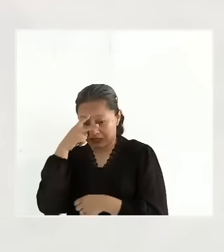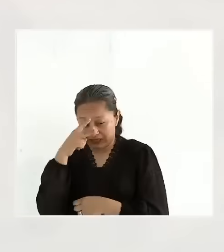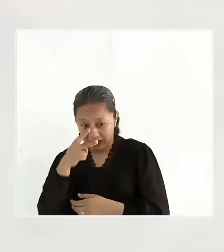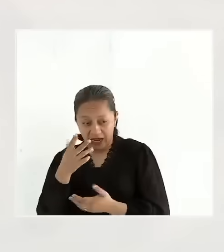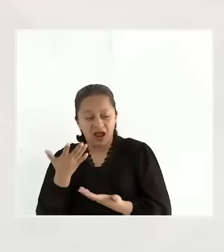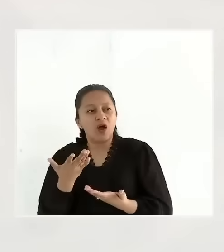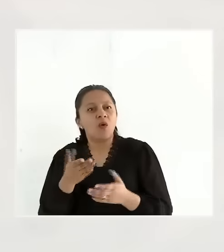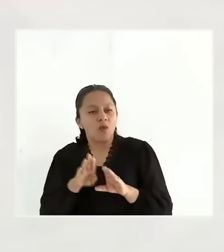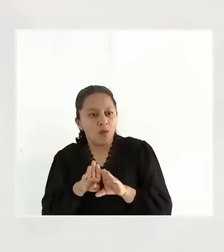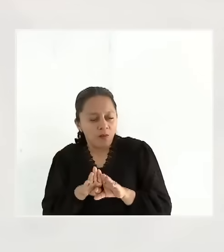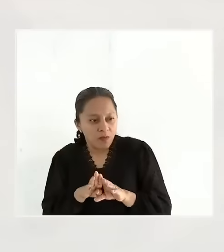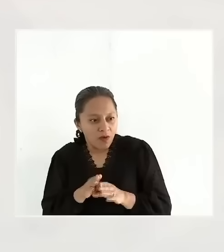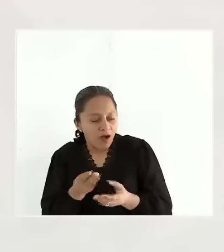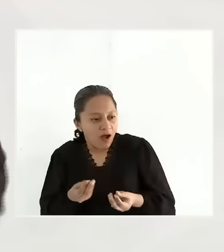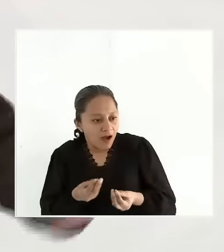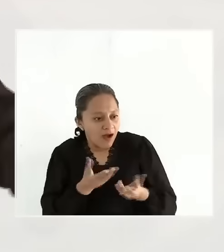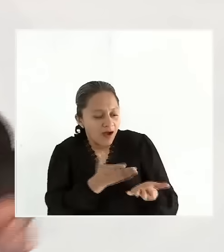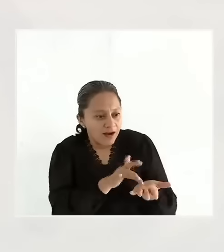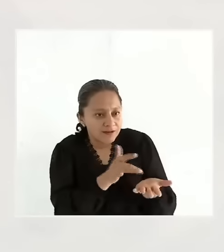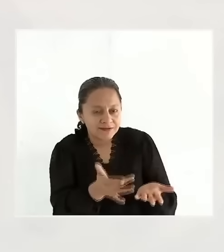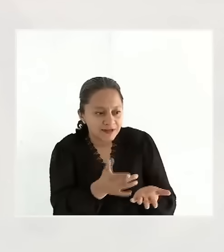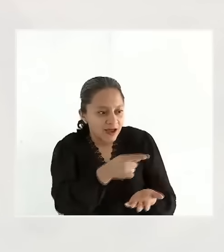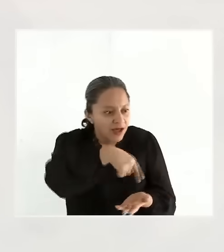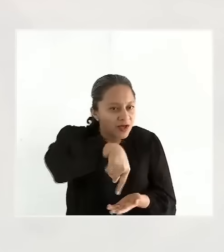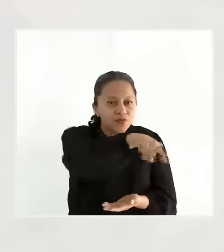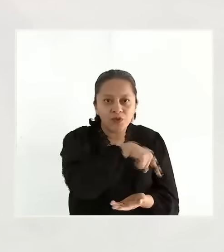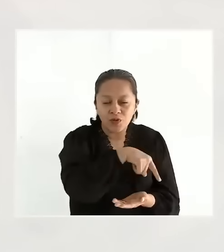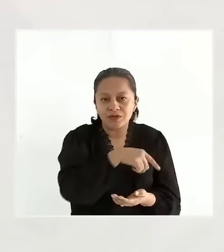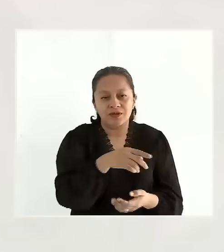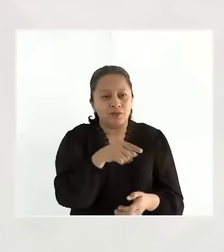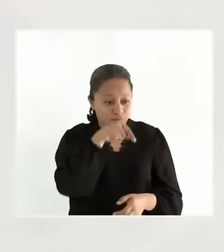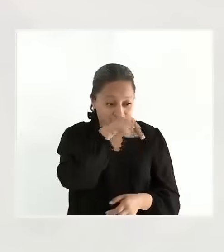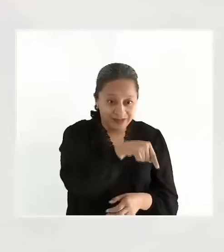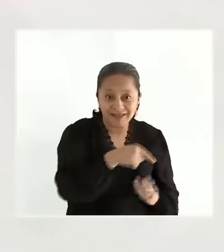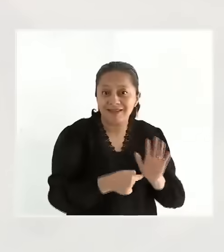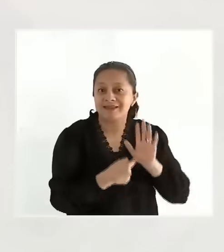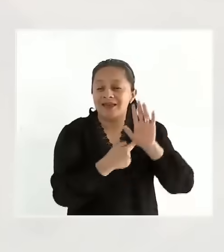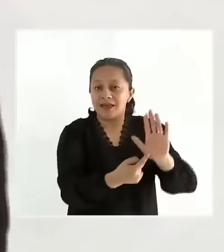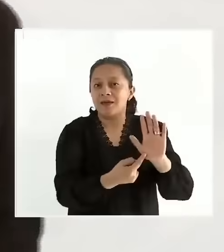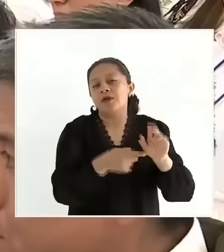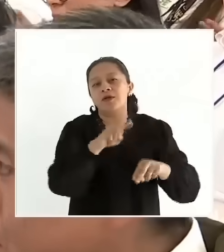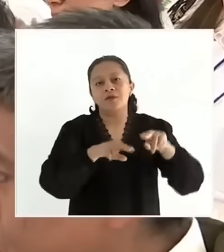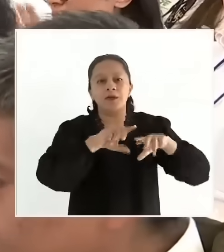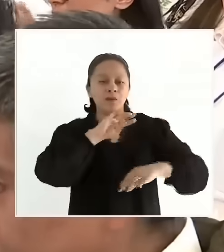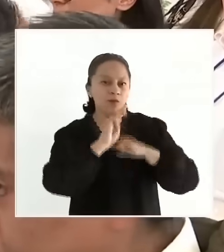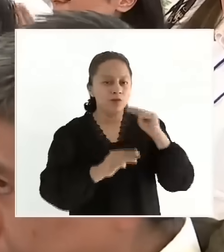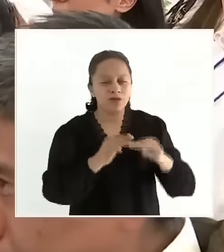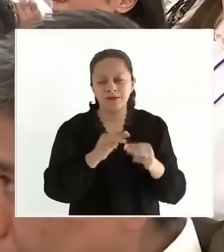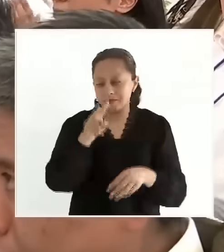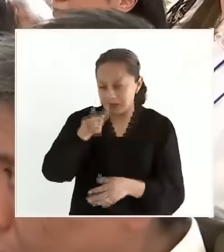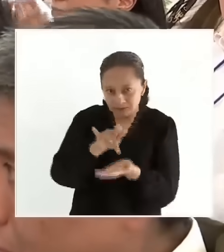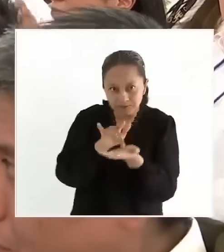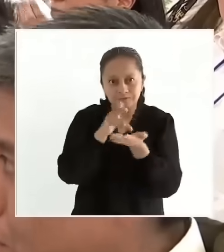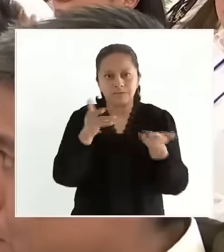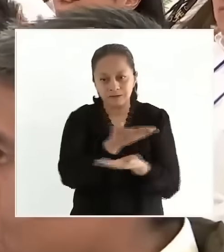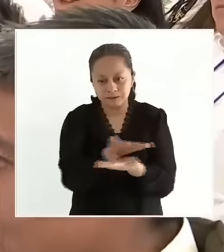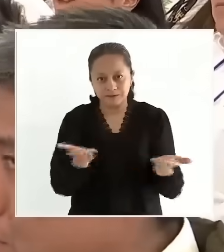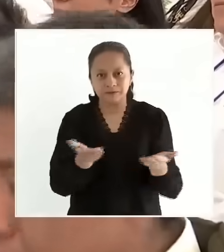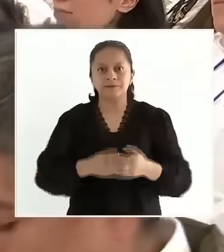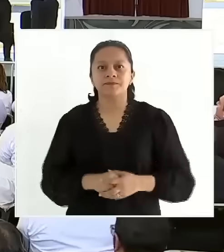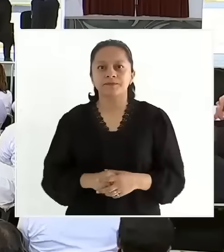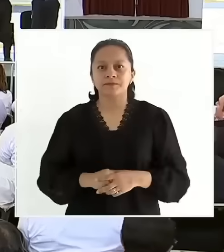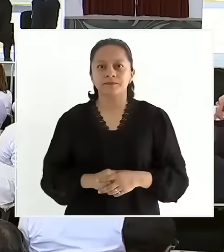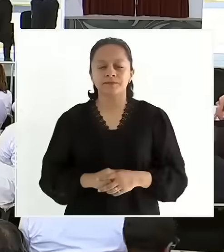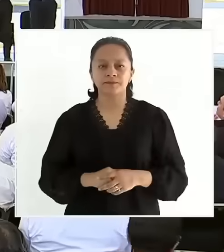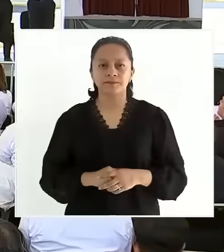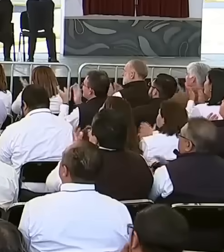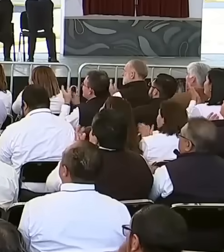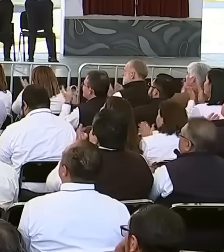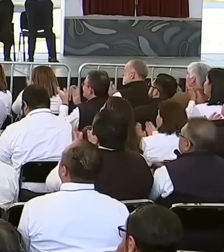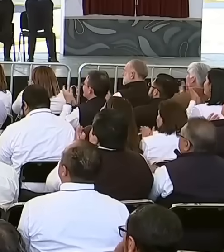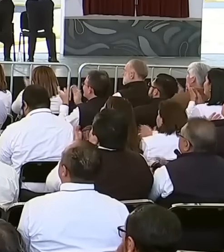trabajo que hacen todos los días. Somos ejemplo a nivel mundial. Muchas, pero muchas gracias.